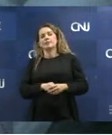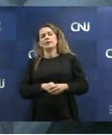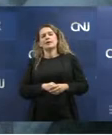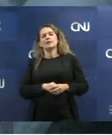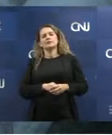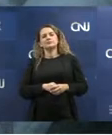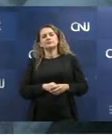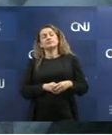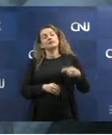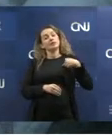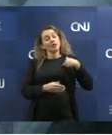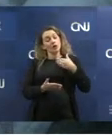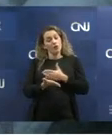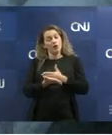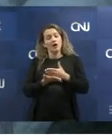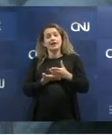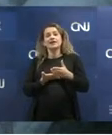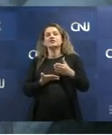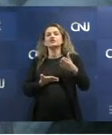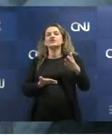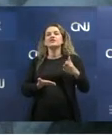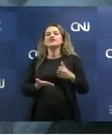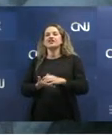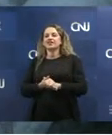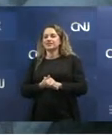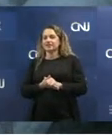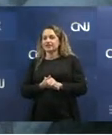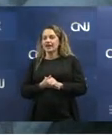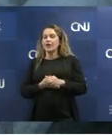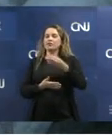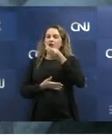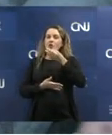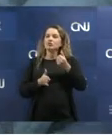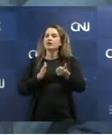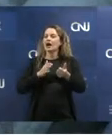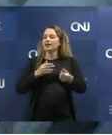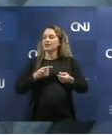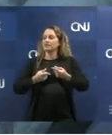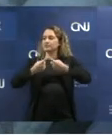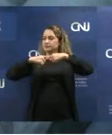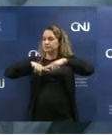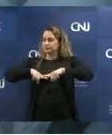a divergência e quero registrar que a situação